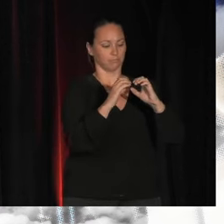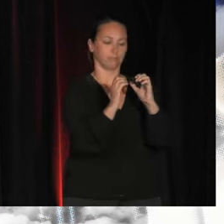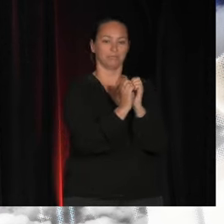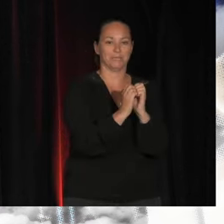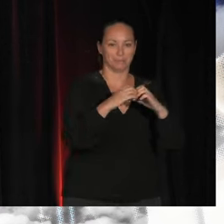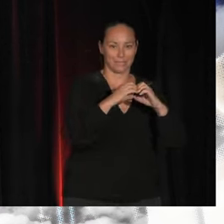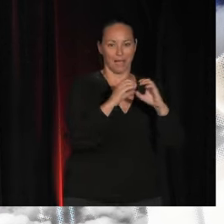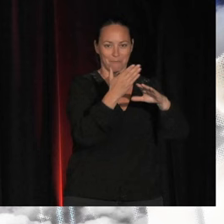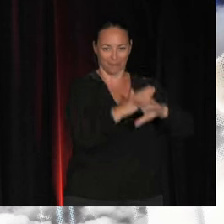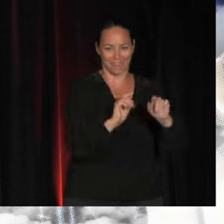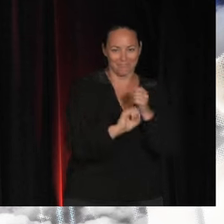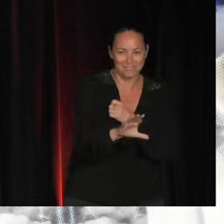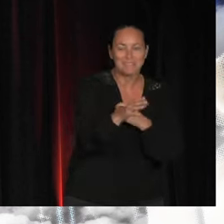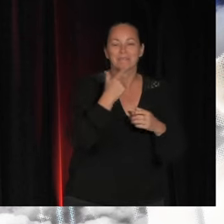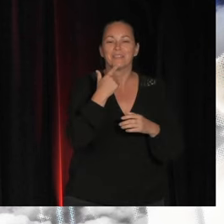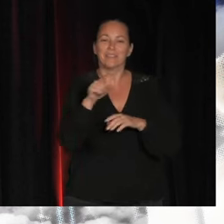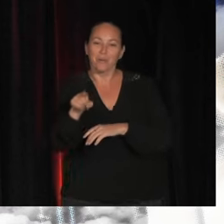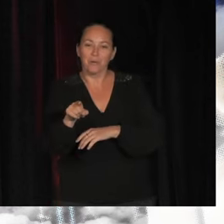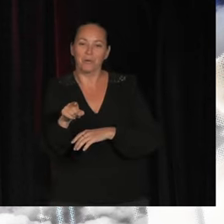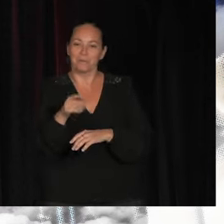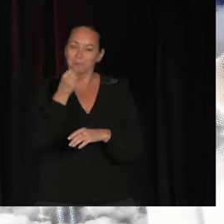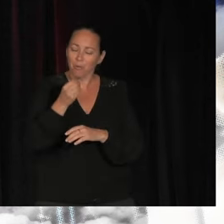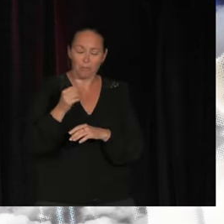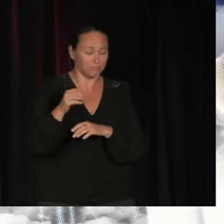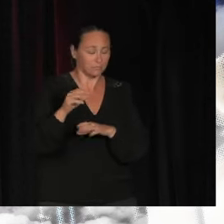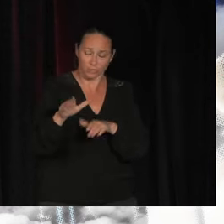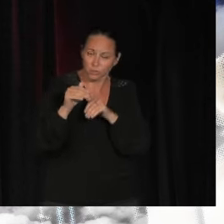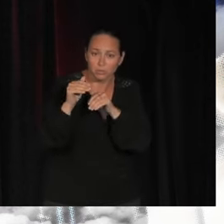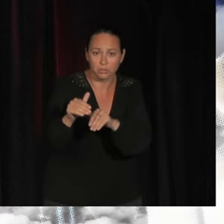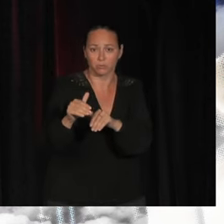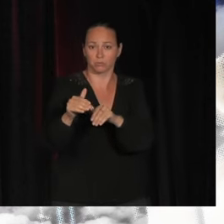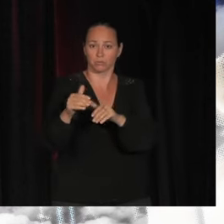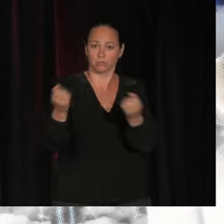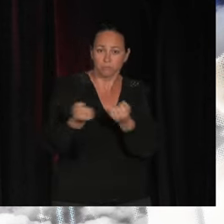Et ensuite, ils vont vraiment maintenir le buzz tout au long de la…